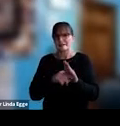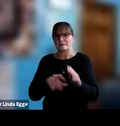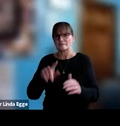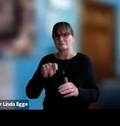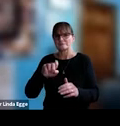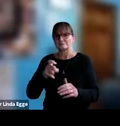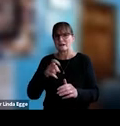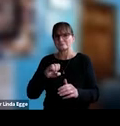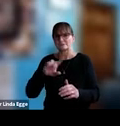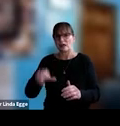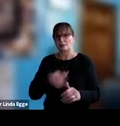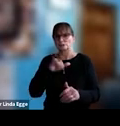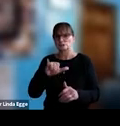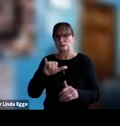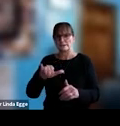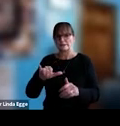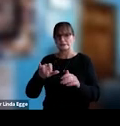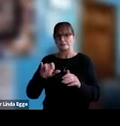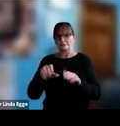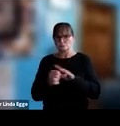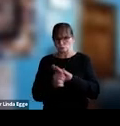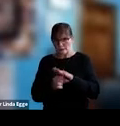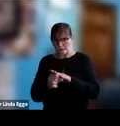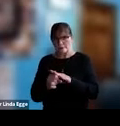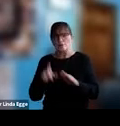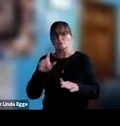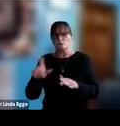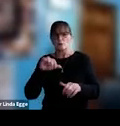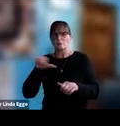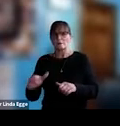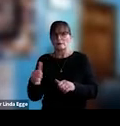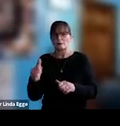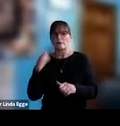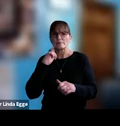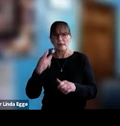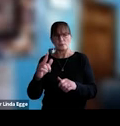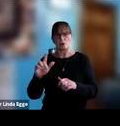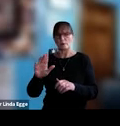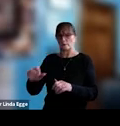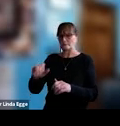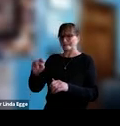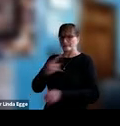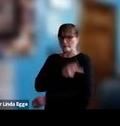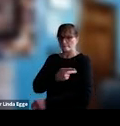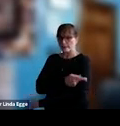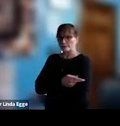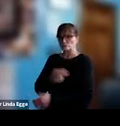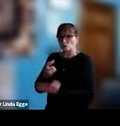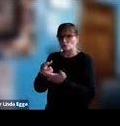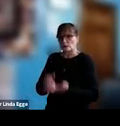Y no tiene que ser necesariamente que hayan estado en un programa de rehabilitación para pacientes internos